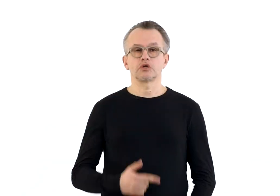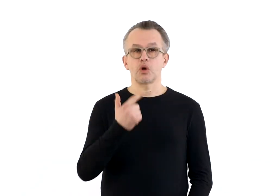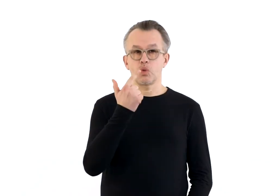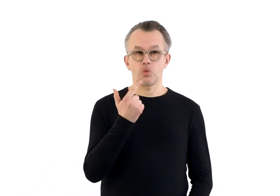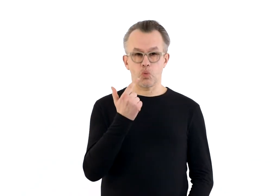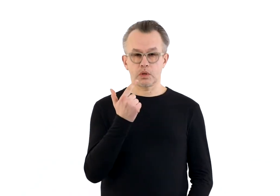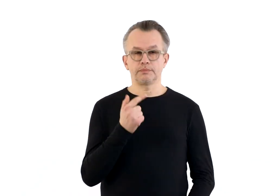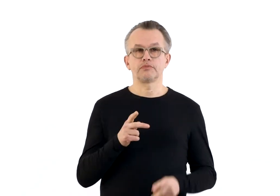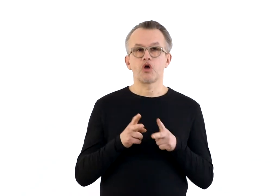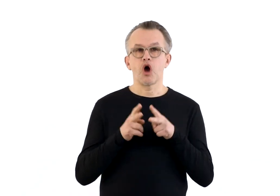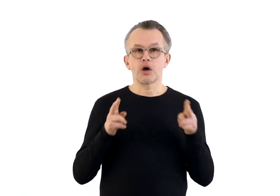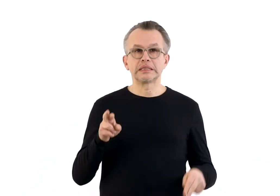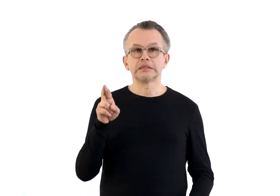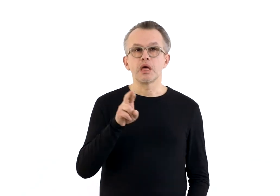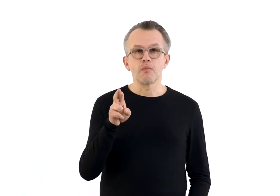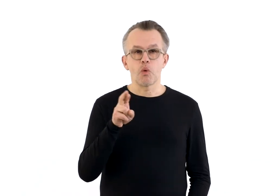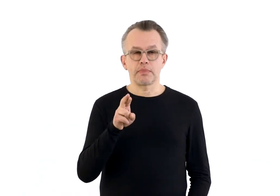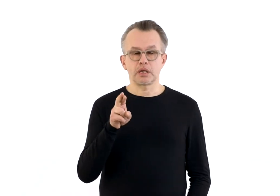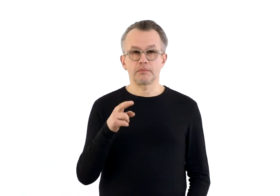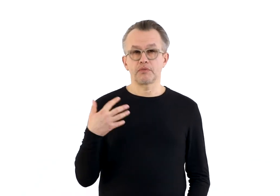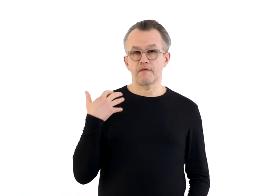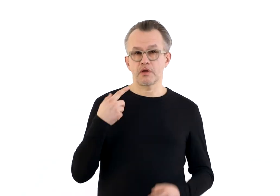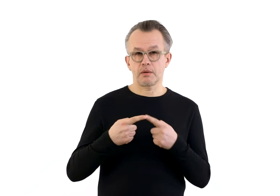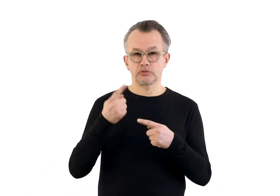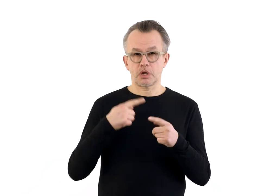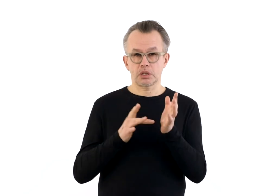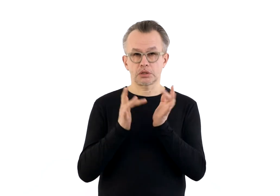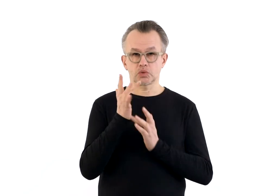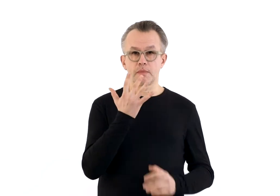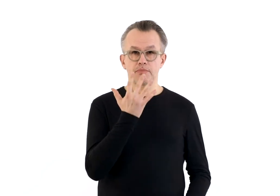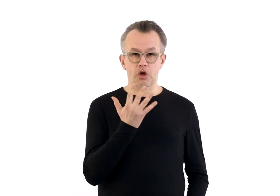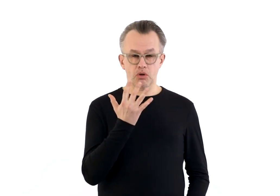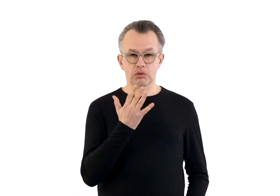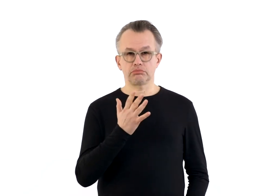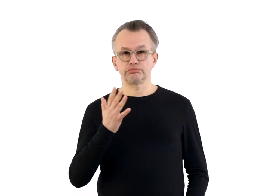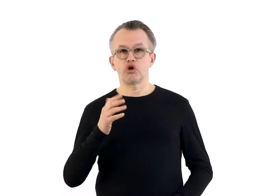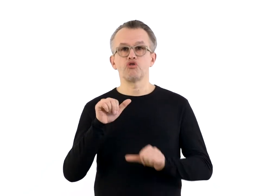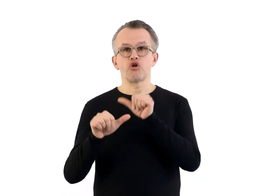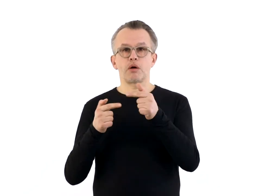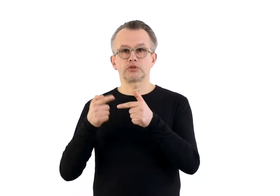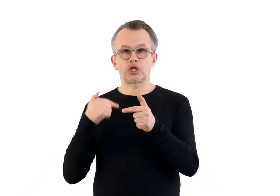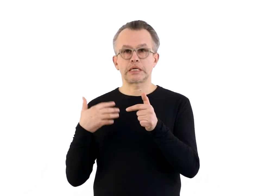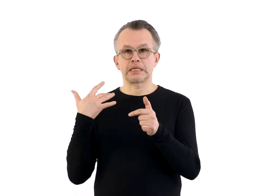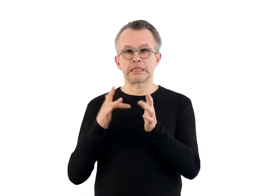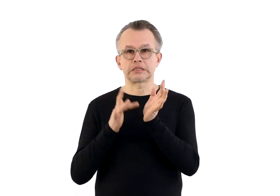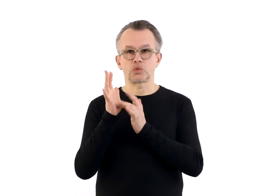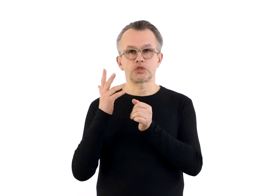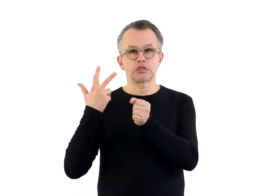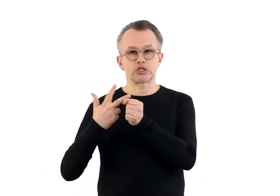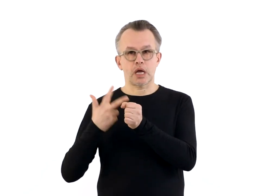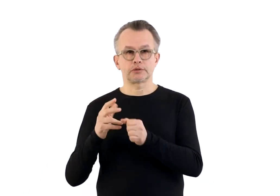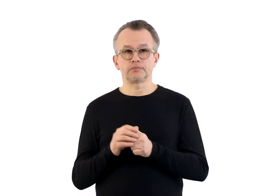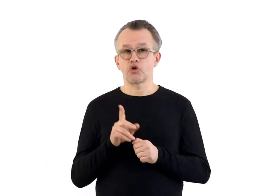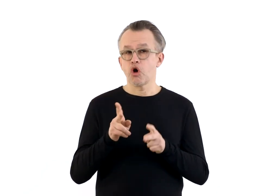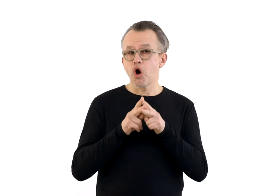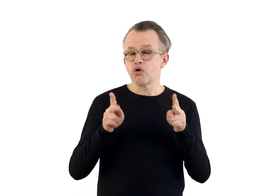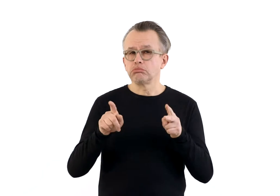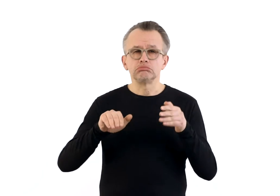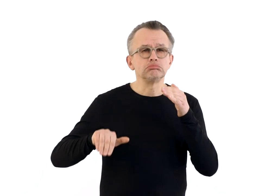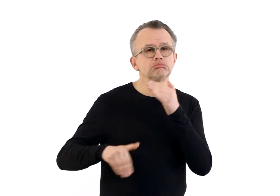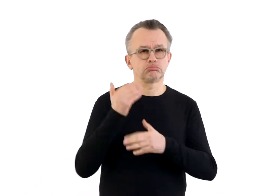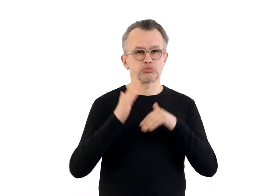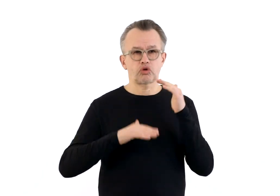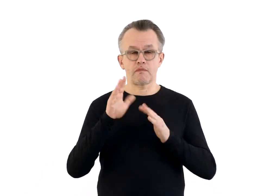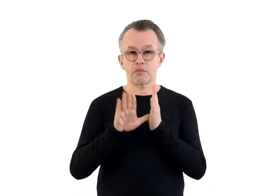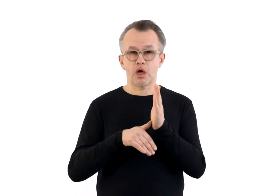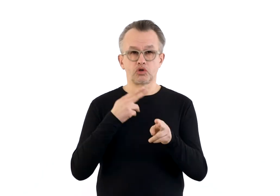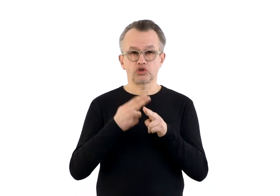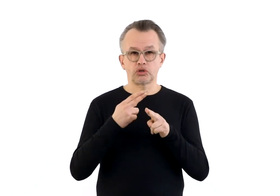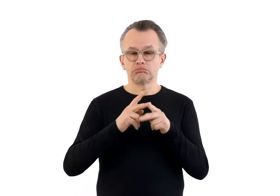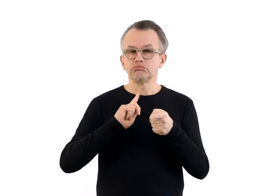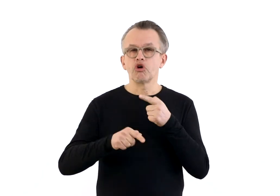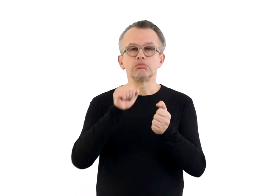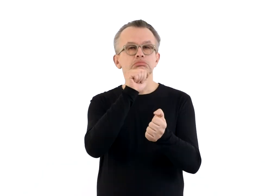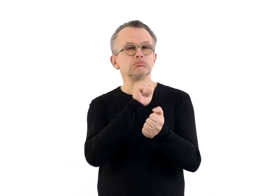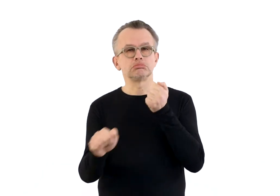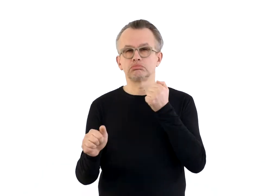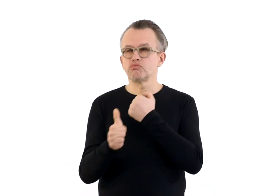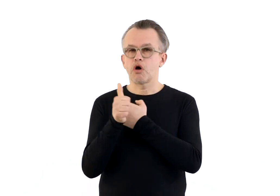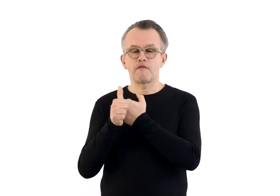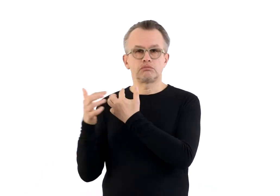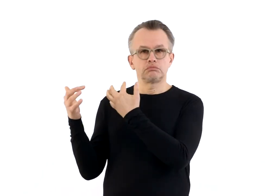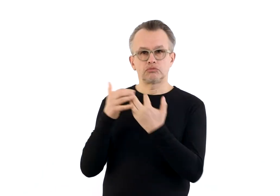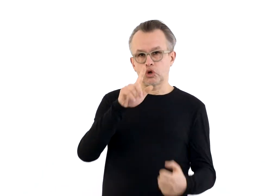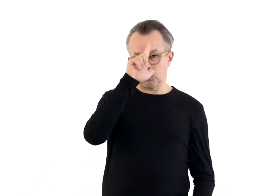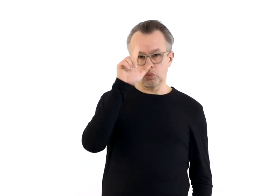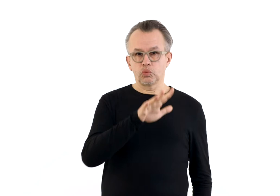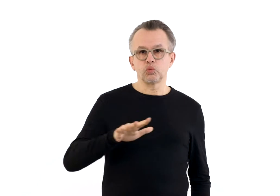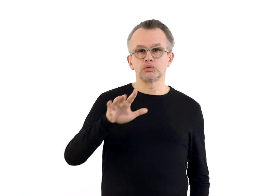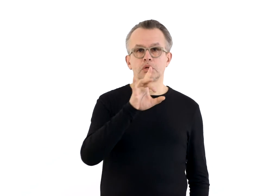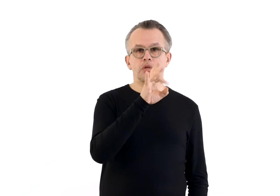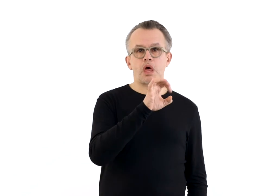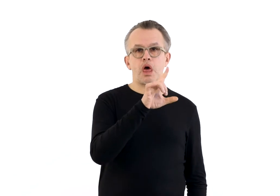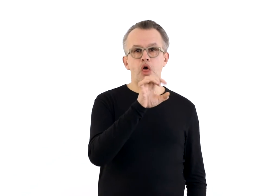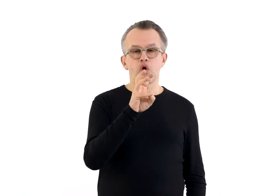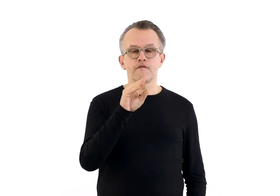okres republiki (V w. p.n.e. – 30 p.n.e.) – okres odbudowy Rzymu po zniszczeniach spowodowanych najazdem Galów.